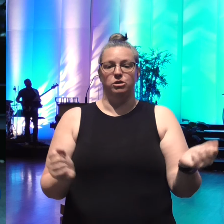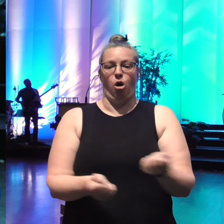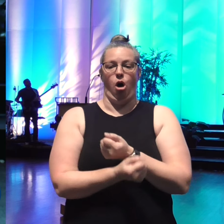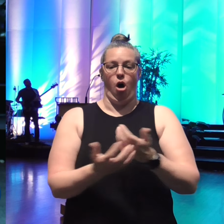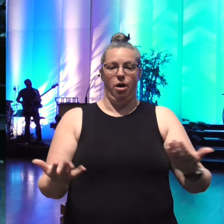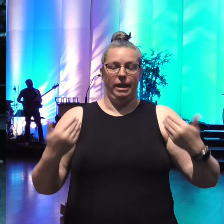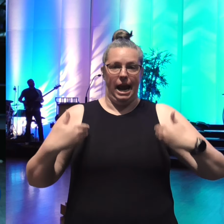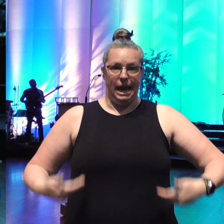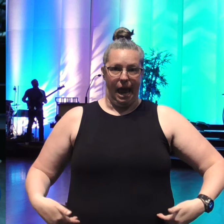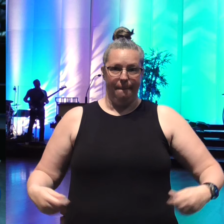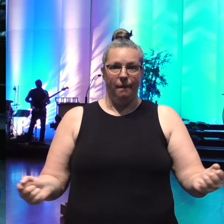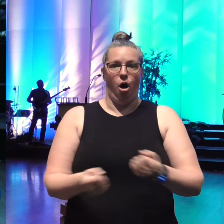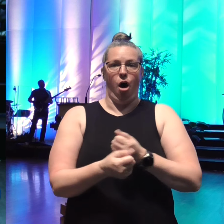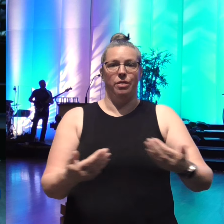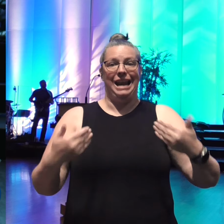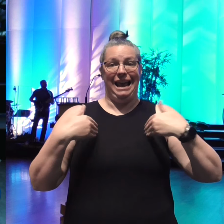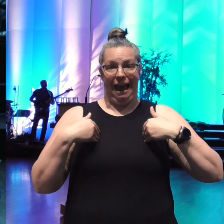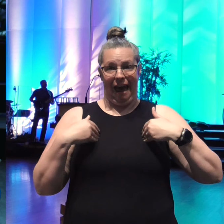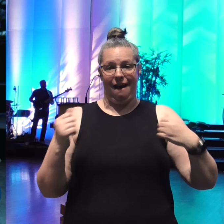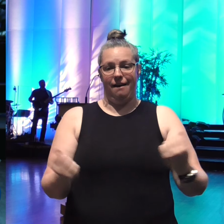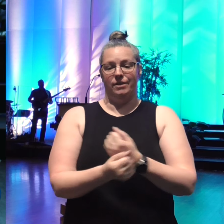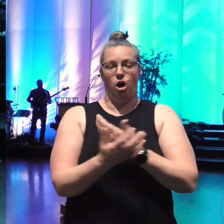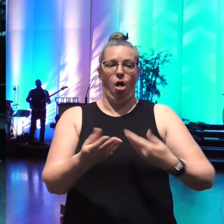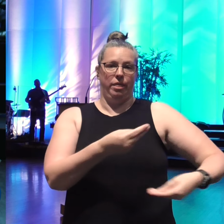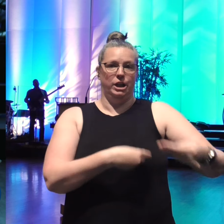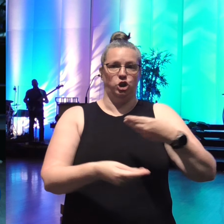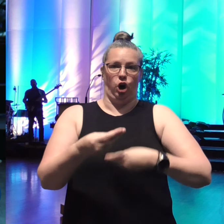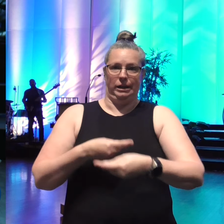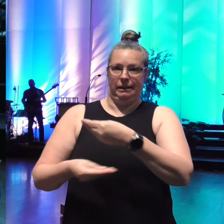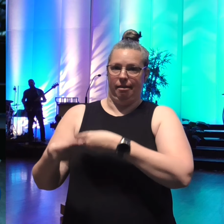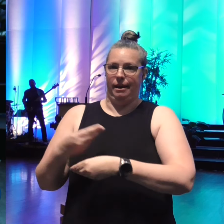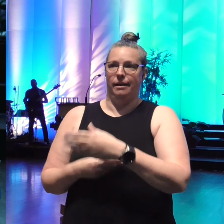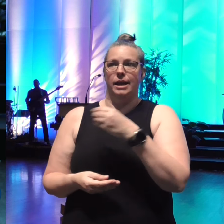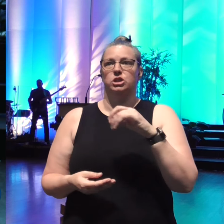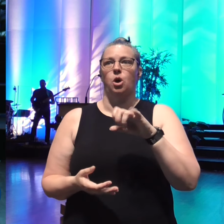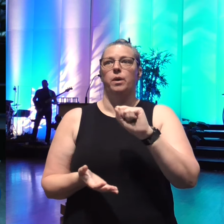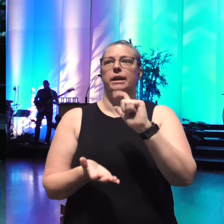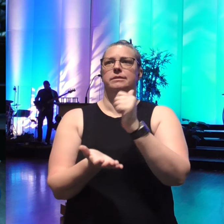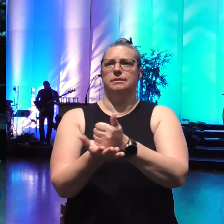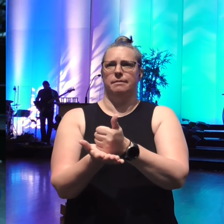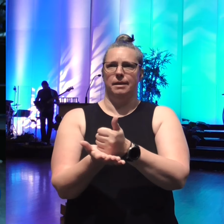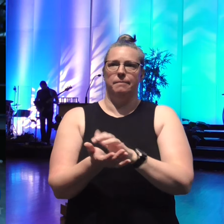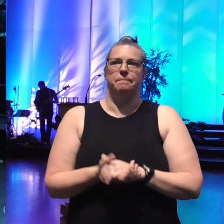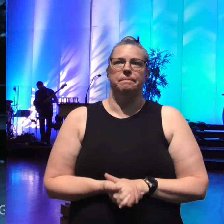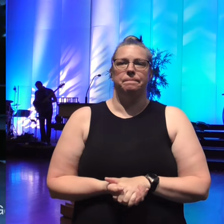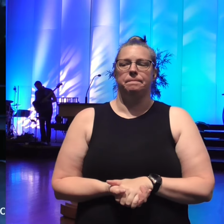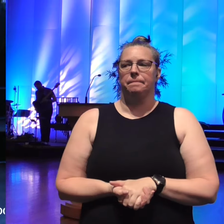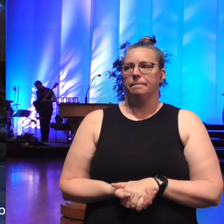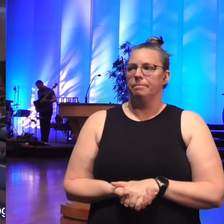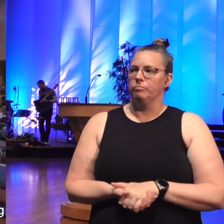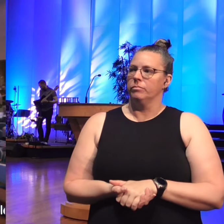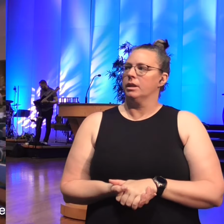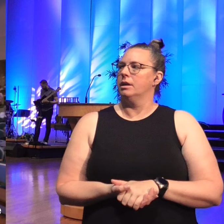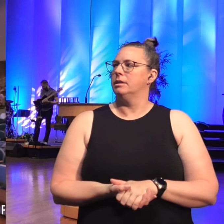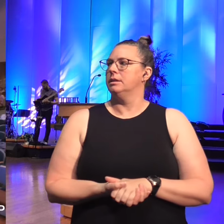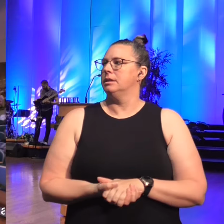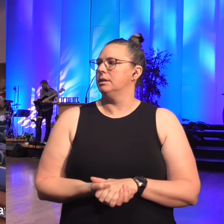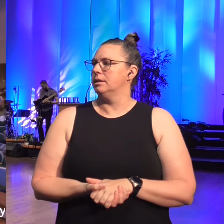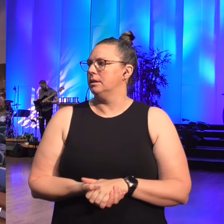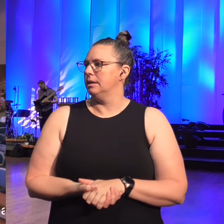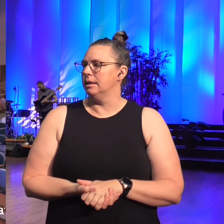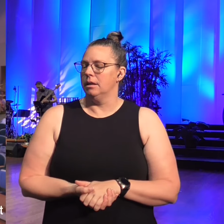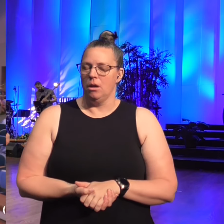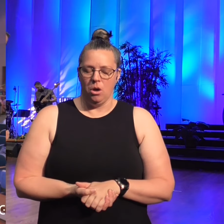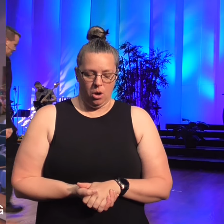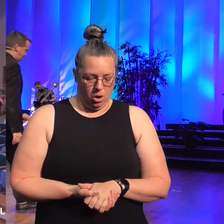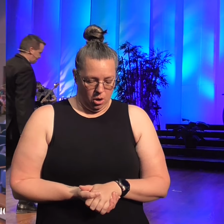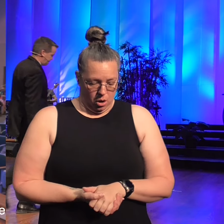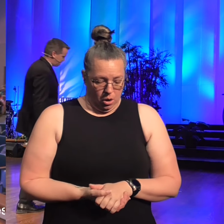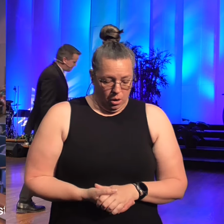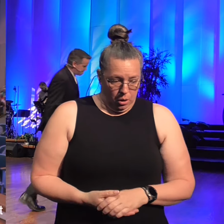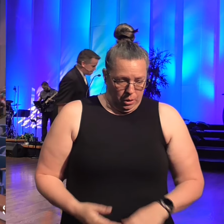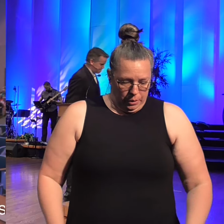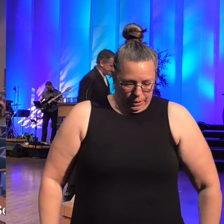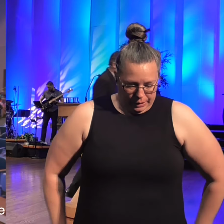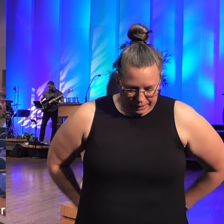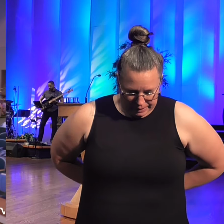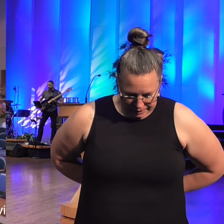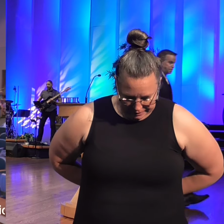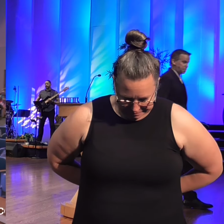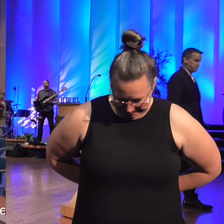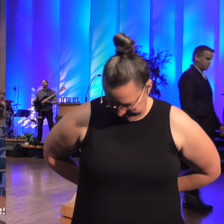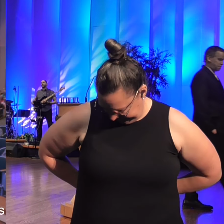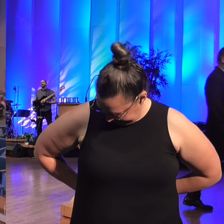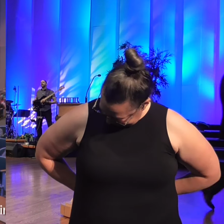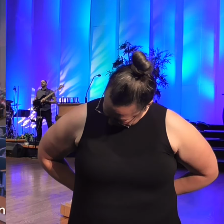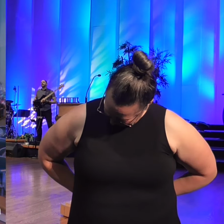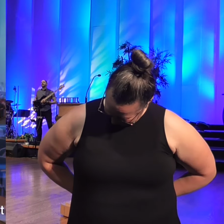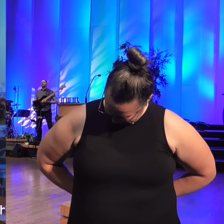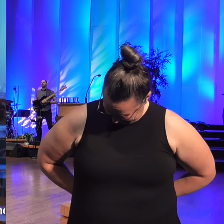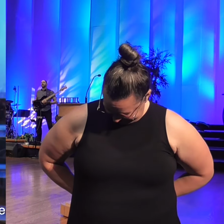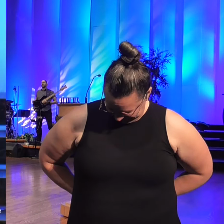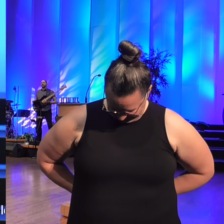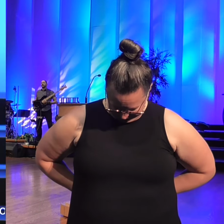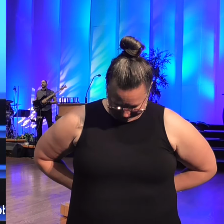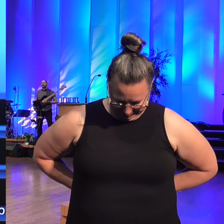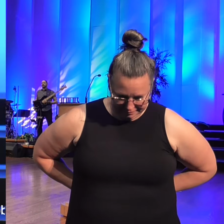todo lo que soy todo lo que tengo y todo lo que circulo Y así es [Música] Tengo un paquete